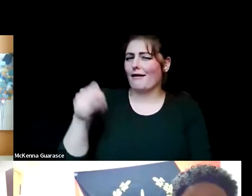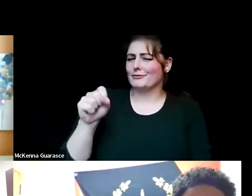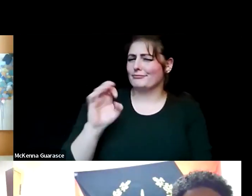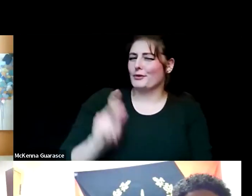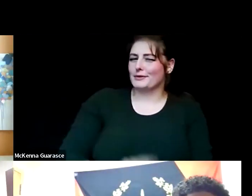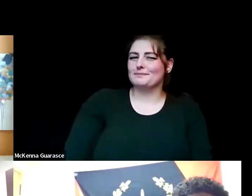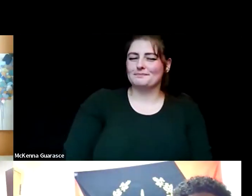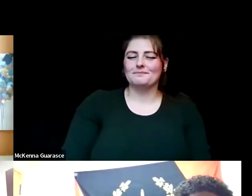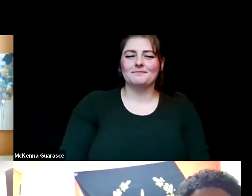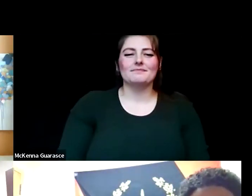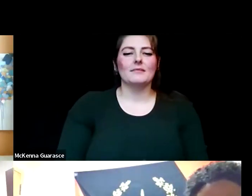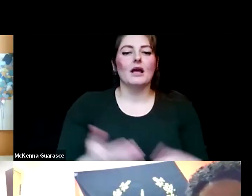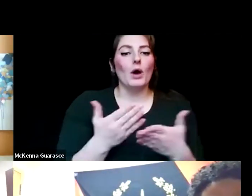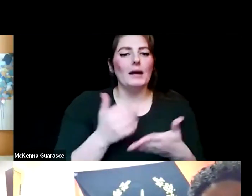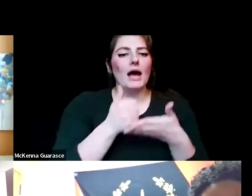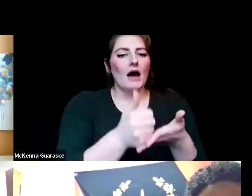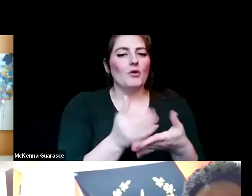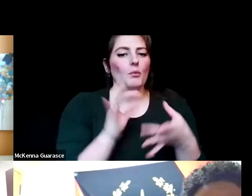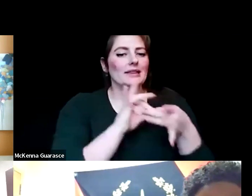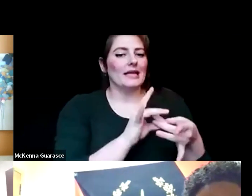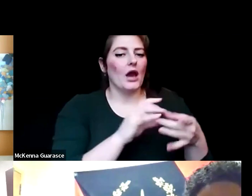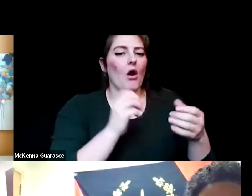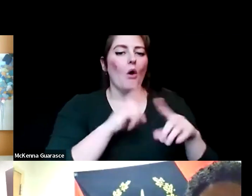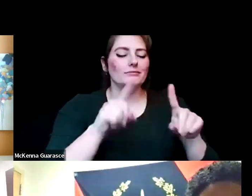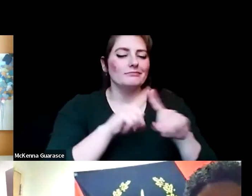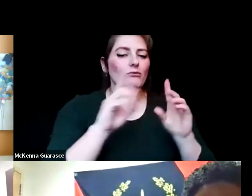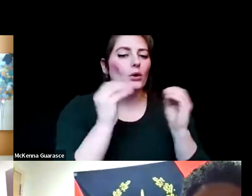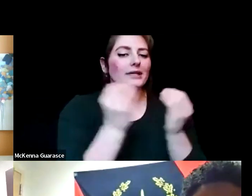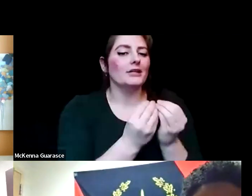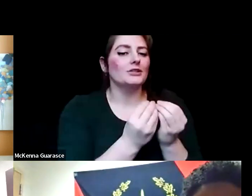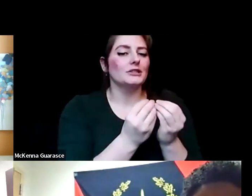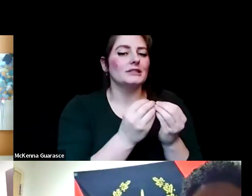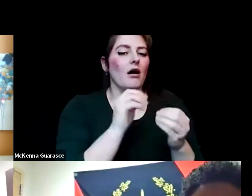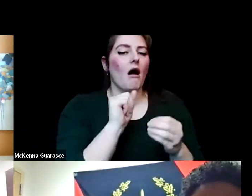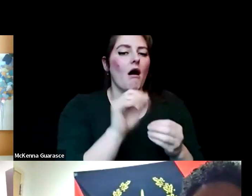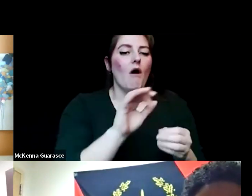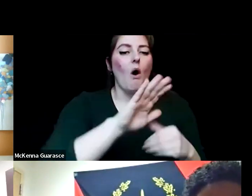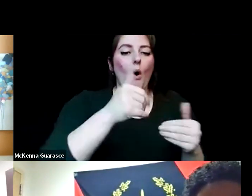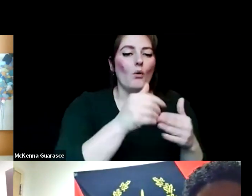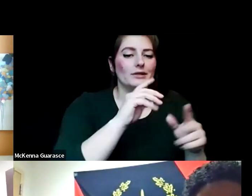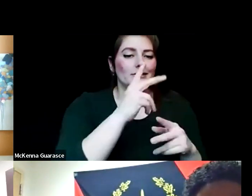"¿Qué ha ayudado a vincular a todas esas organizaciones y lograr que los miembros